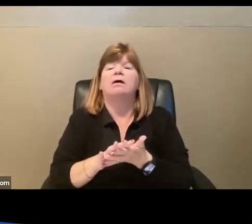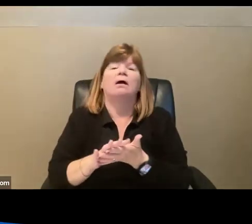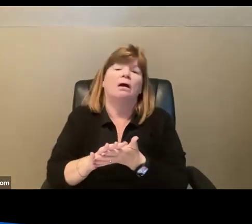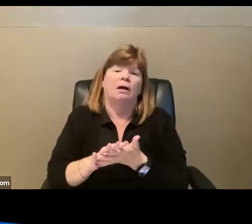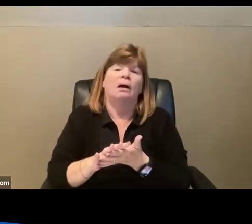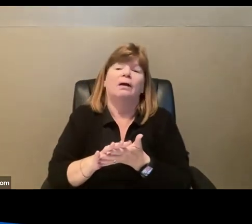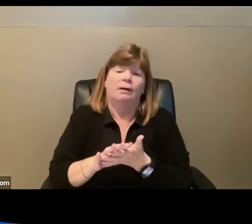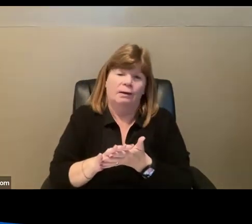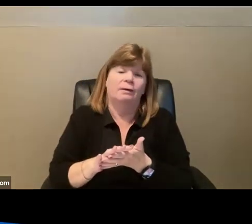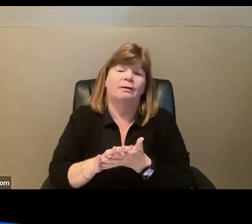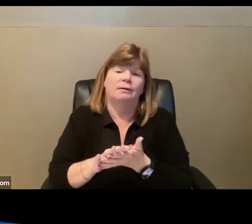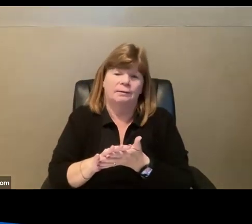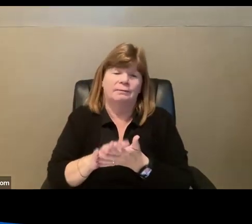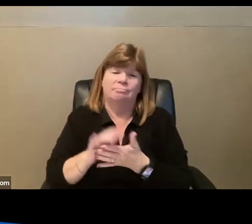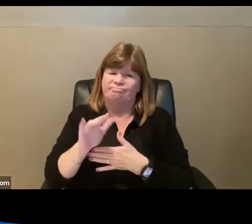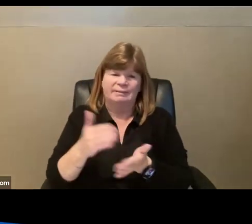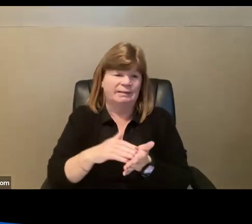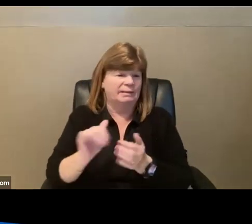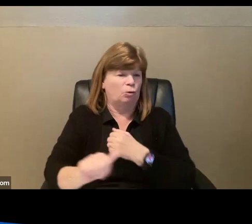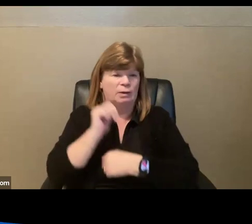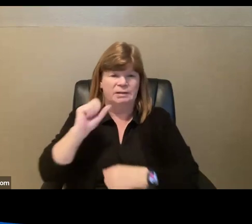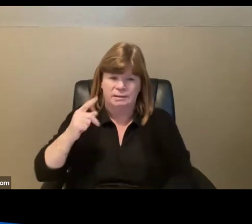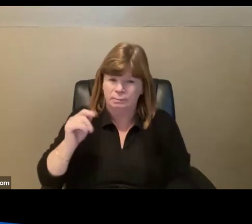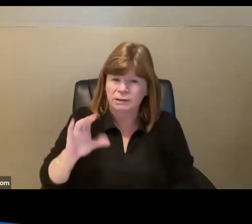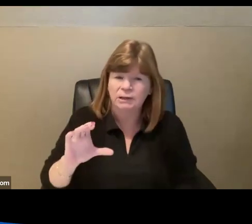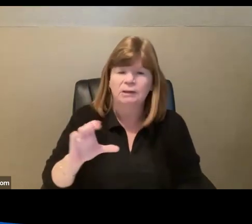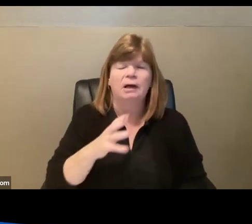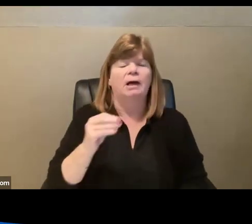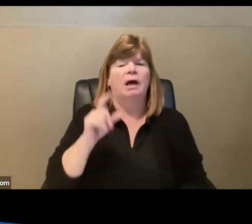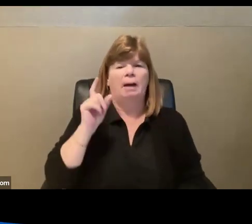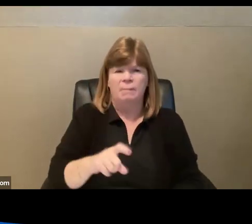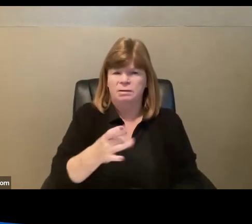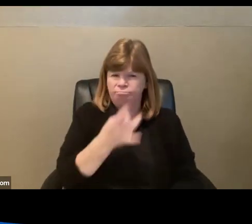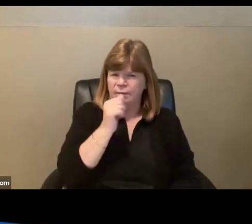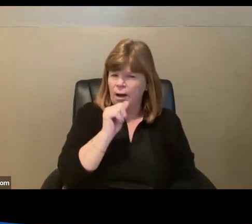De nuevo, existe ese riesgo de sepsis. Tienen que estar con antibióticos a través de